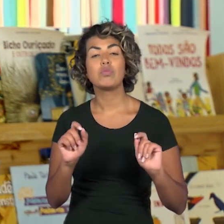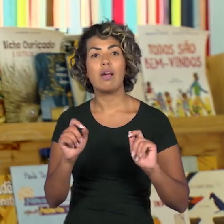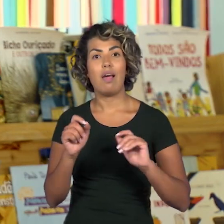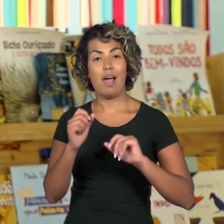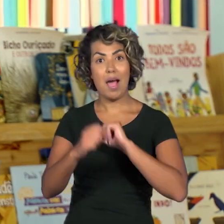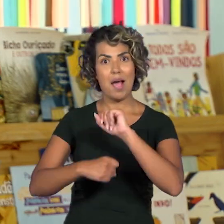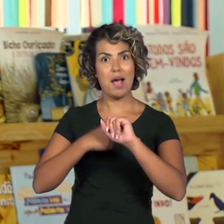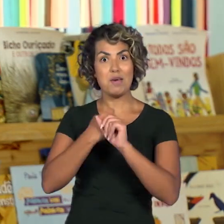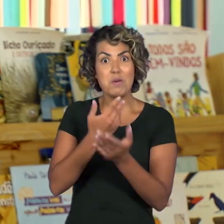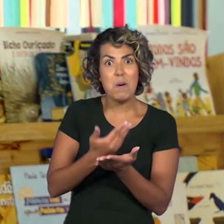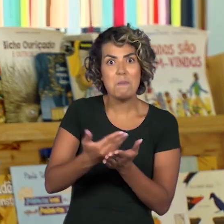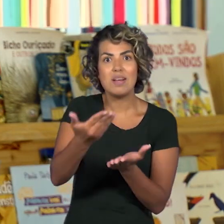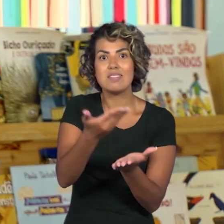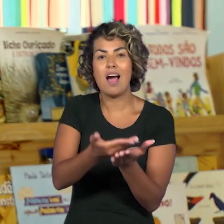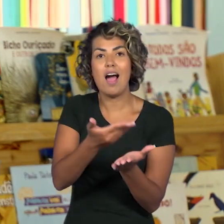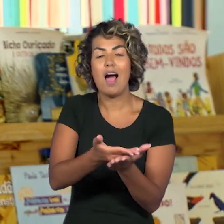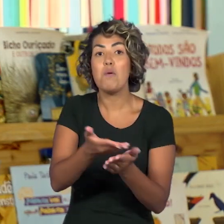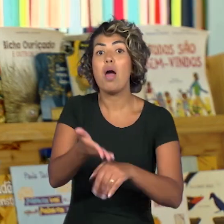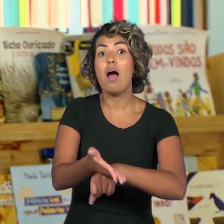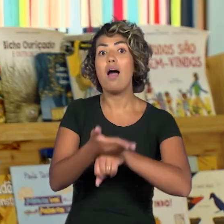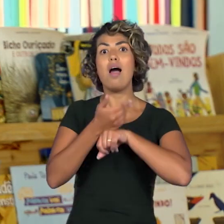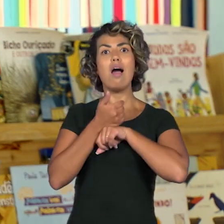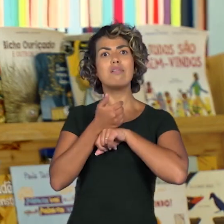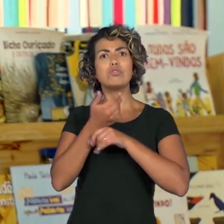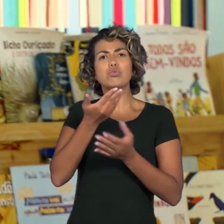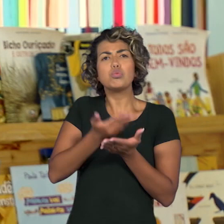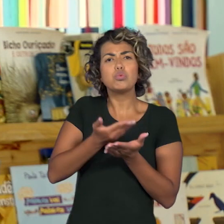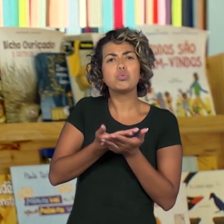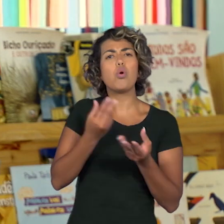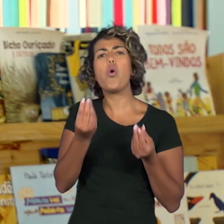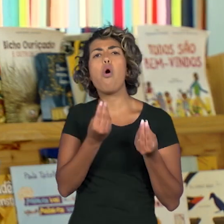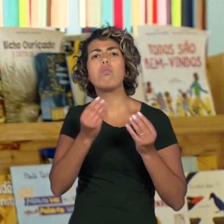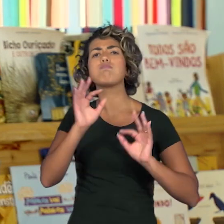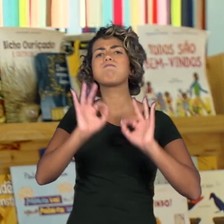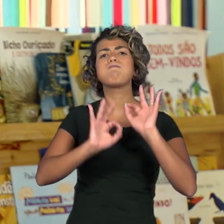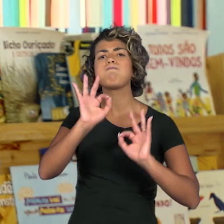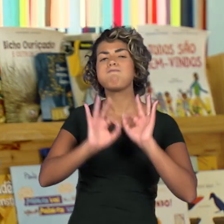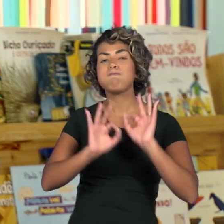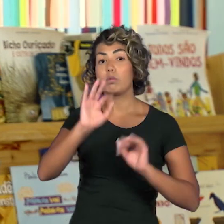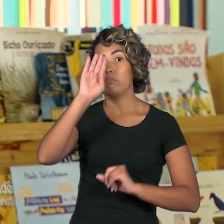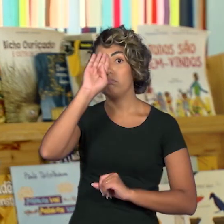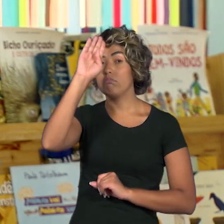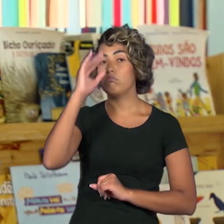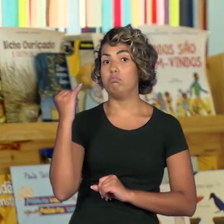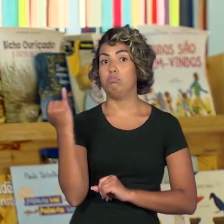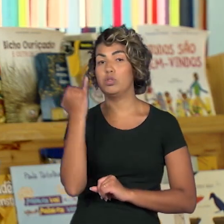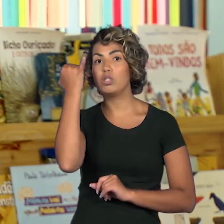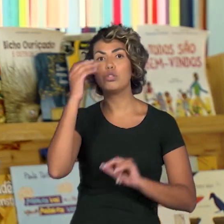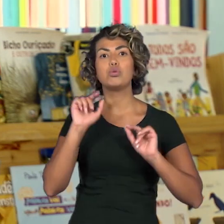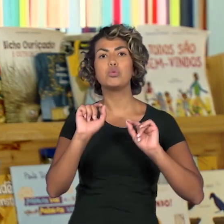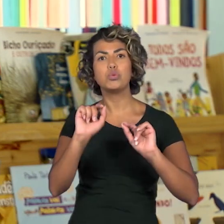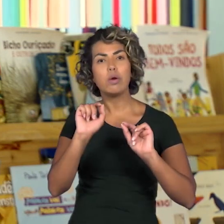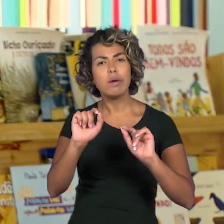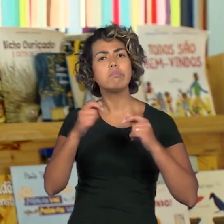DAS UNIDADES PARA INÍCIO DO ANO LETIVO. É INTERESSANTE QUE OS PRIMEIROS DIAS DO ANO LETIVO SEJAM RESERVADOS PARA: